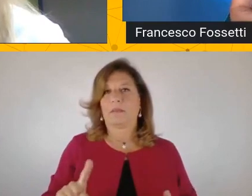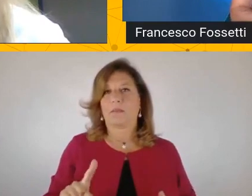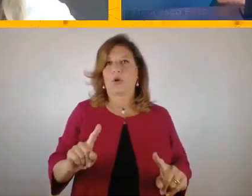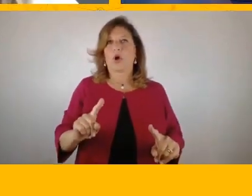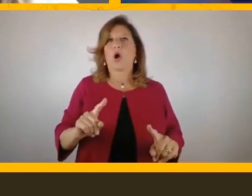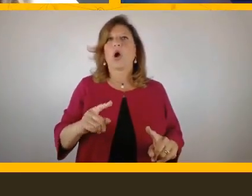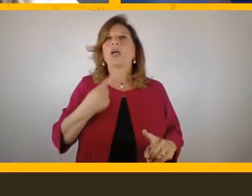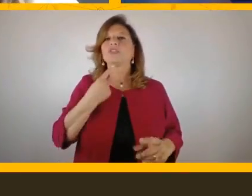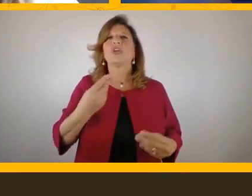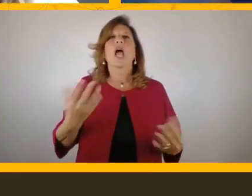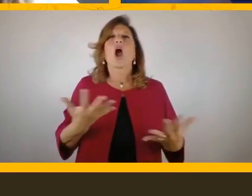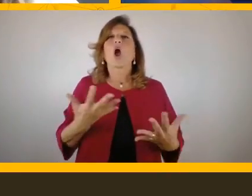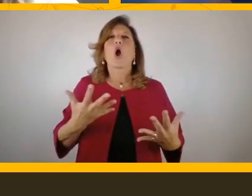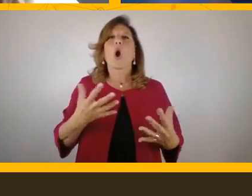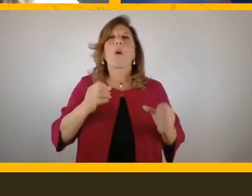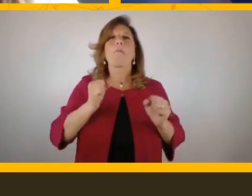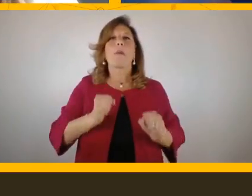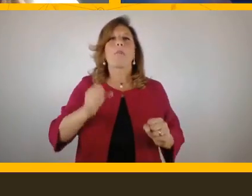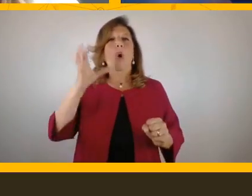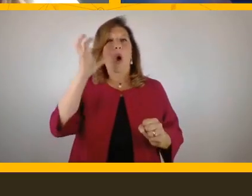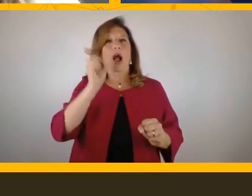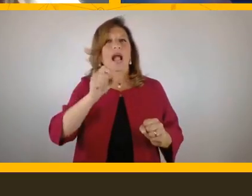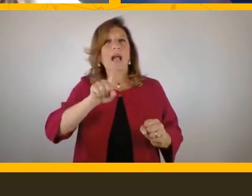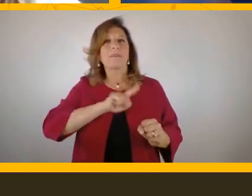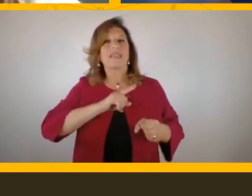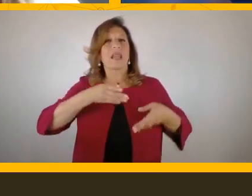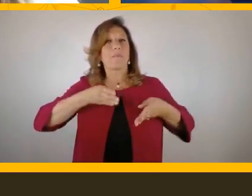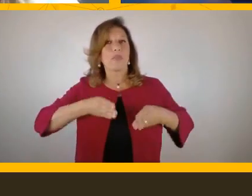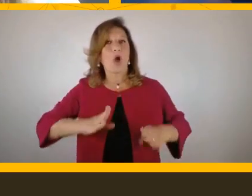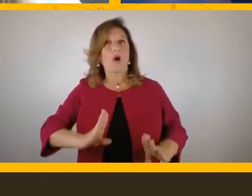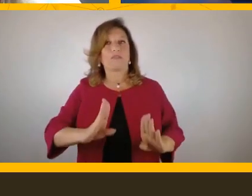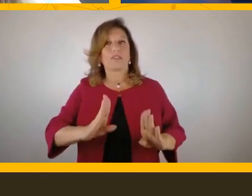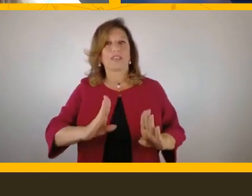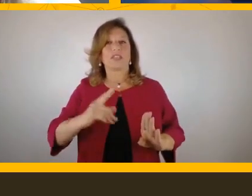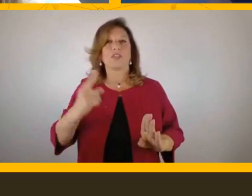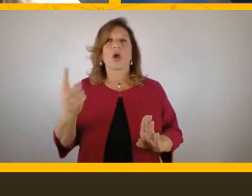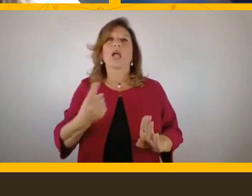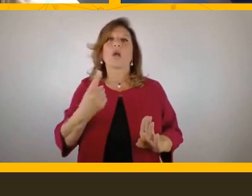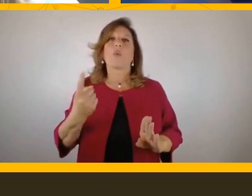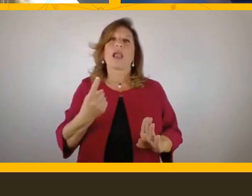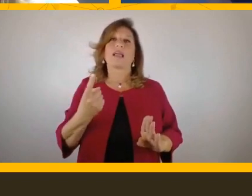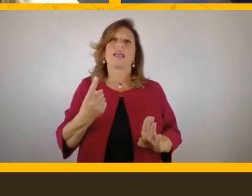alla fine Eusebia dice come posso far capire a mio figlio